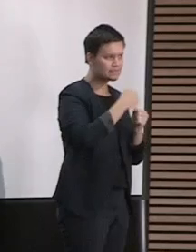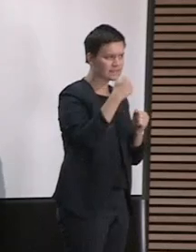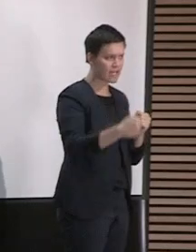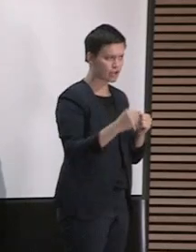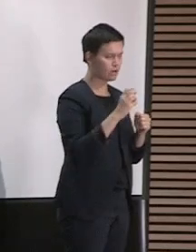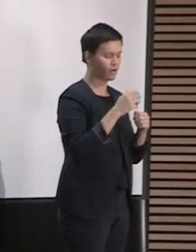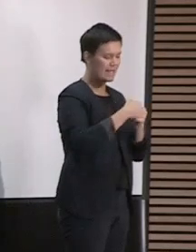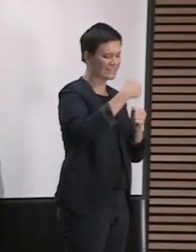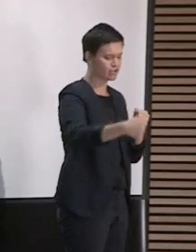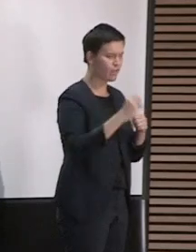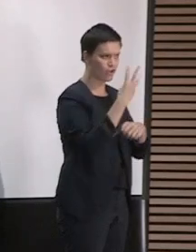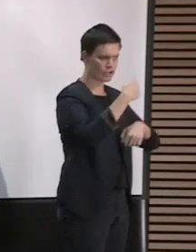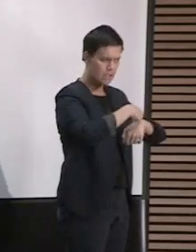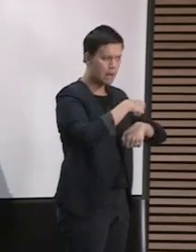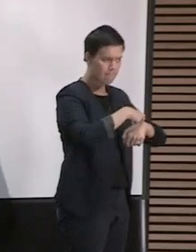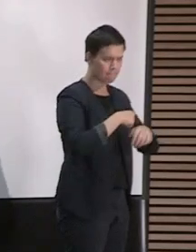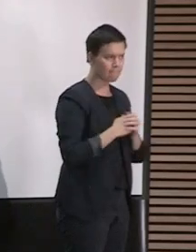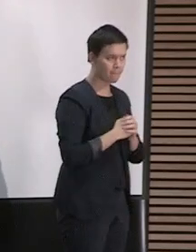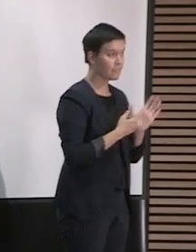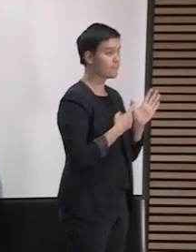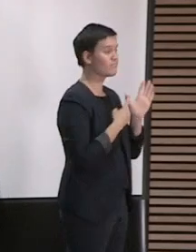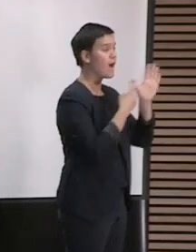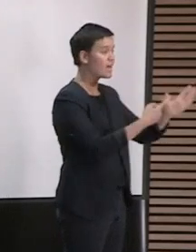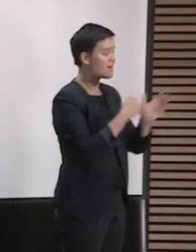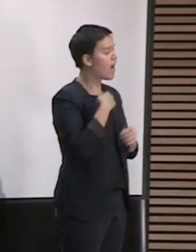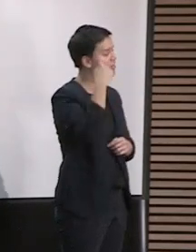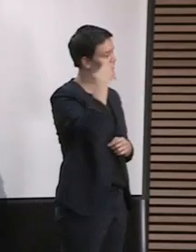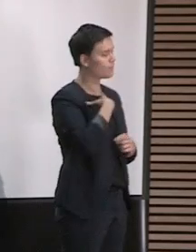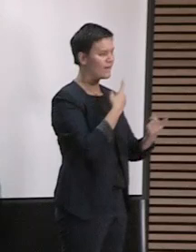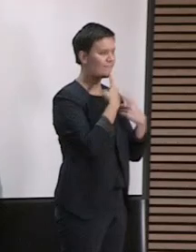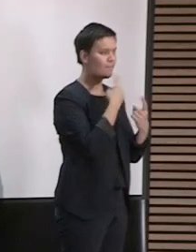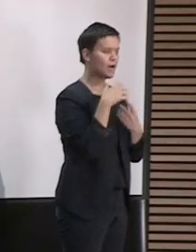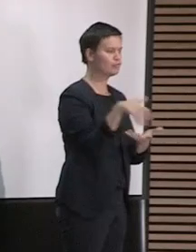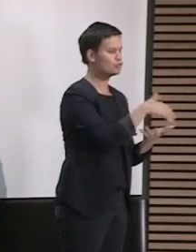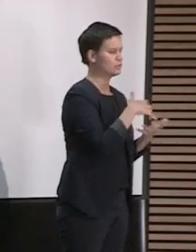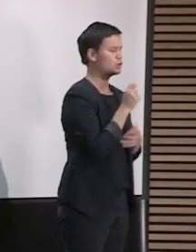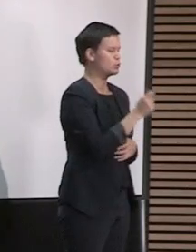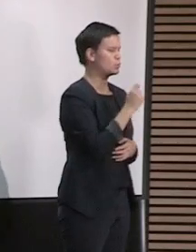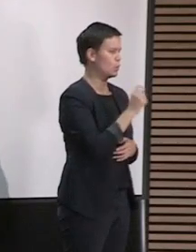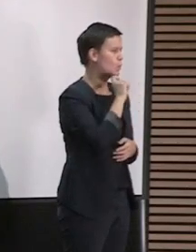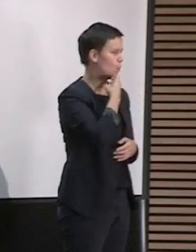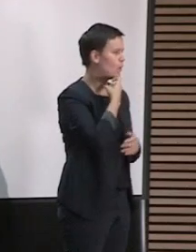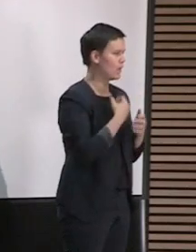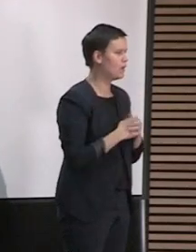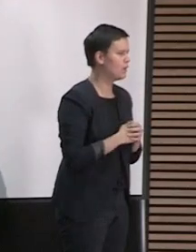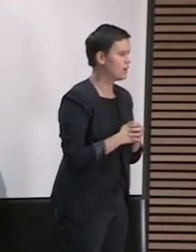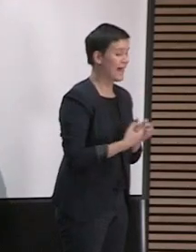E hiahia ana ahau ki te hoki ki nga mahi mo te 30,000 me te 33 miriona, motuhake ki te aranga ake o te tahua utu. He rite ano tenei ki